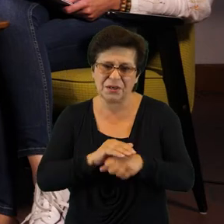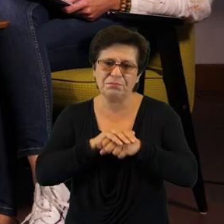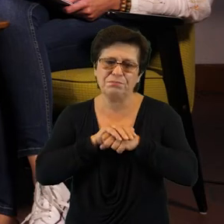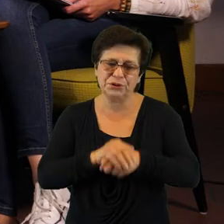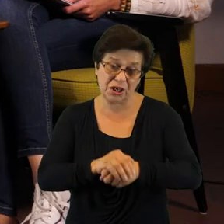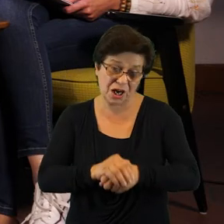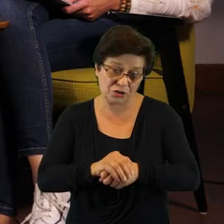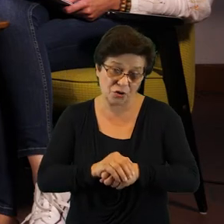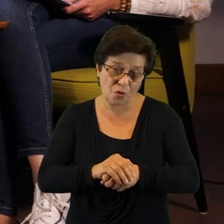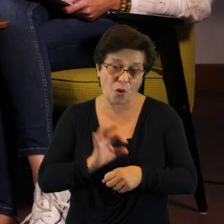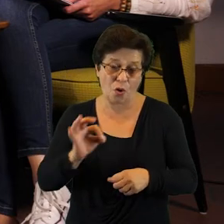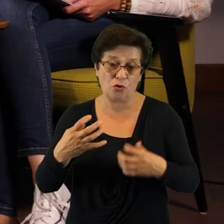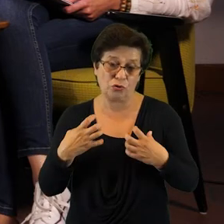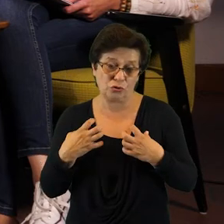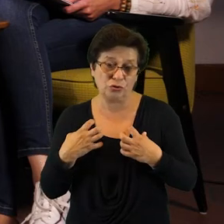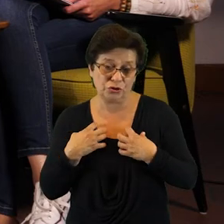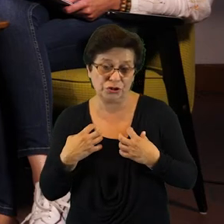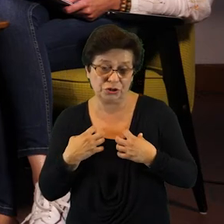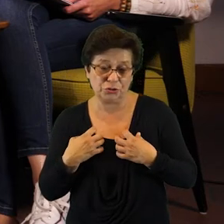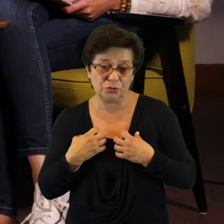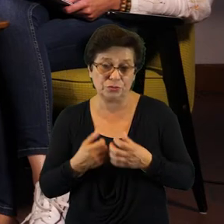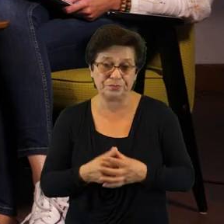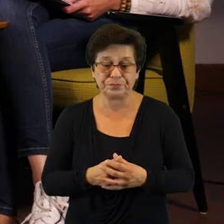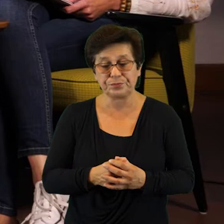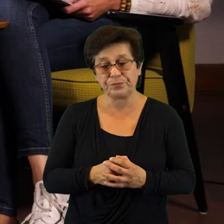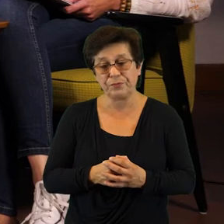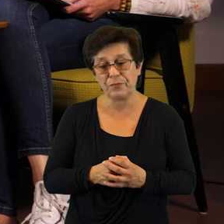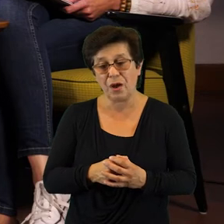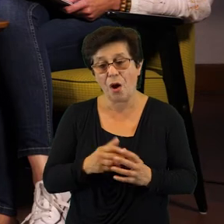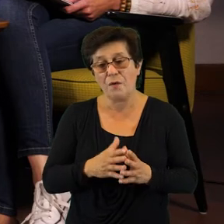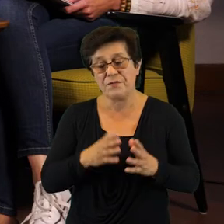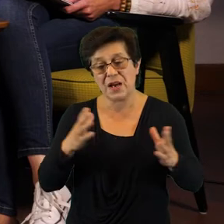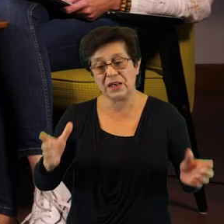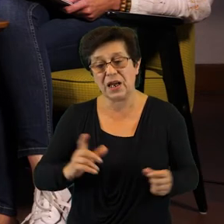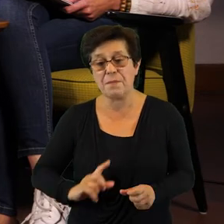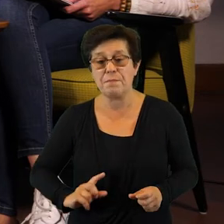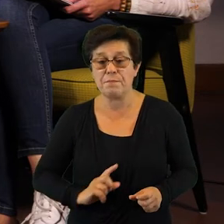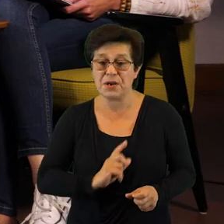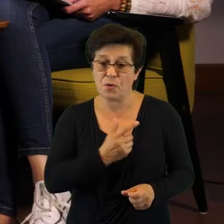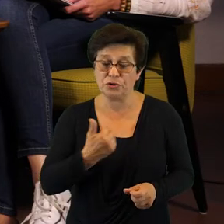O tym, czyli o życiu uczuciowym Antoniego Słonimskiego, a zwłaszcza jego wielkiej miłości, którą była Maria Morska.